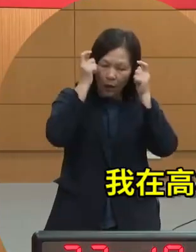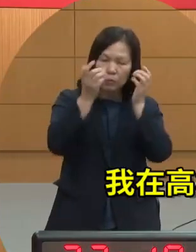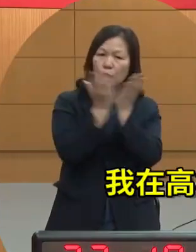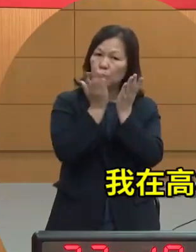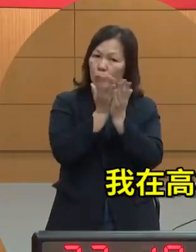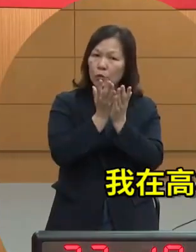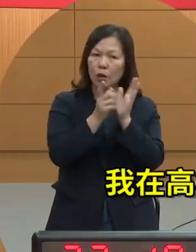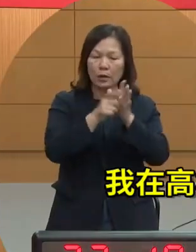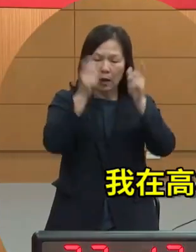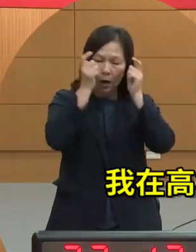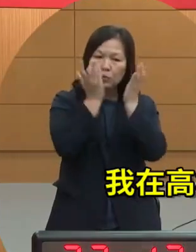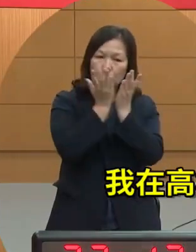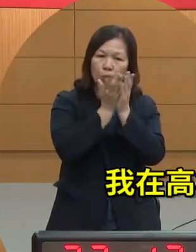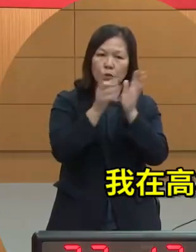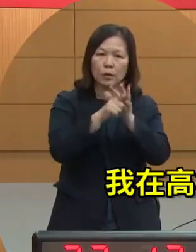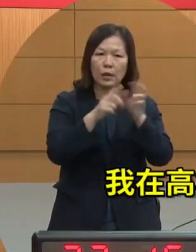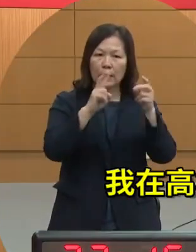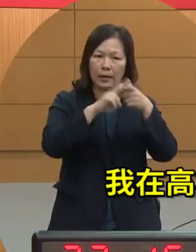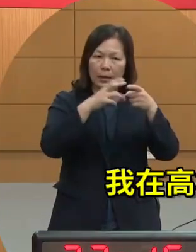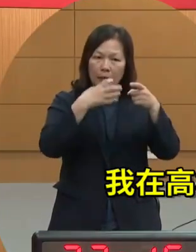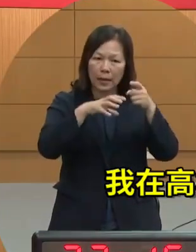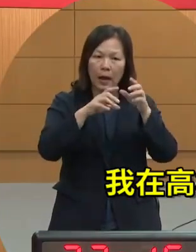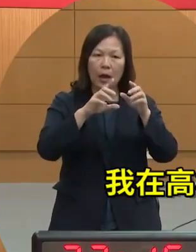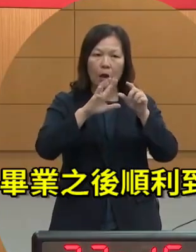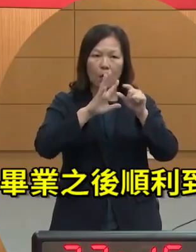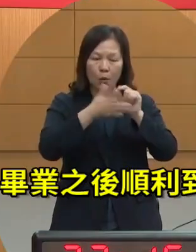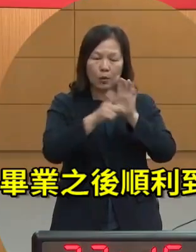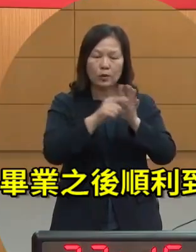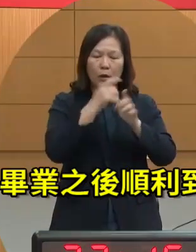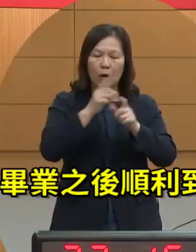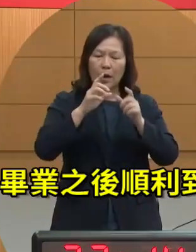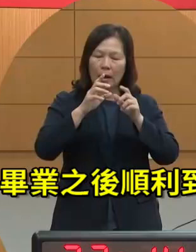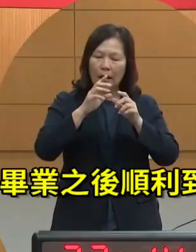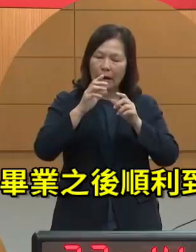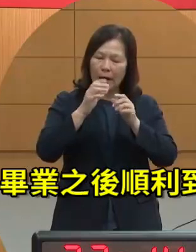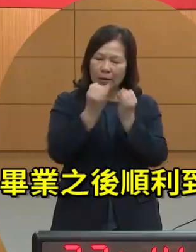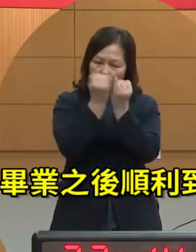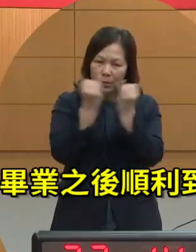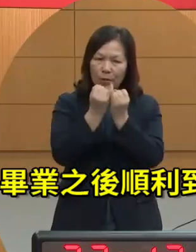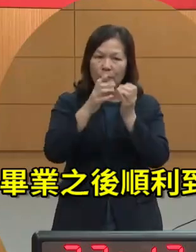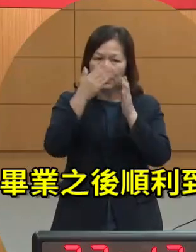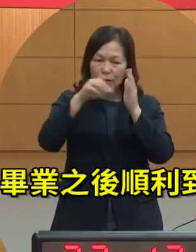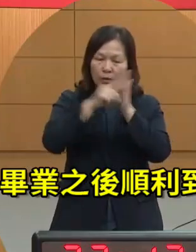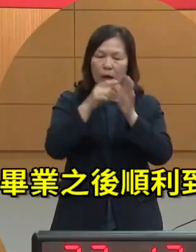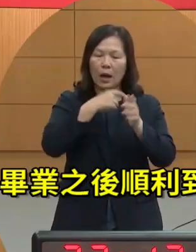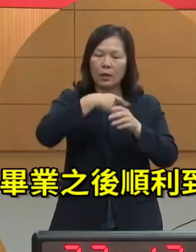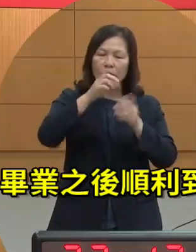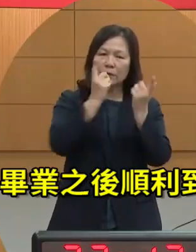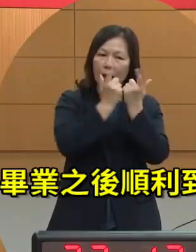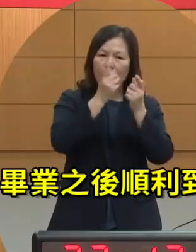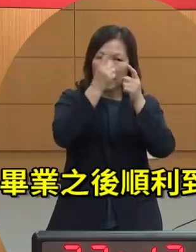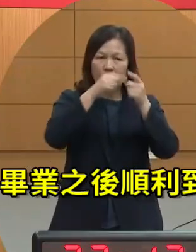我在高雄念了苓雅國中 高雄女中 畢業之後順利到台北的台灣大學念了台大 外文系